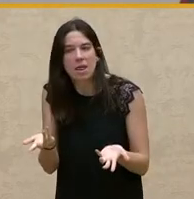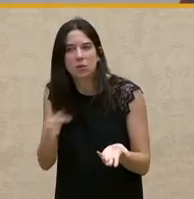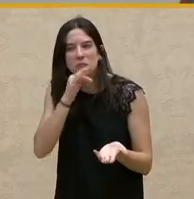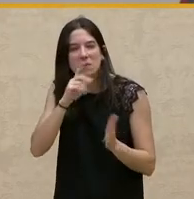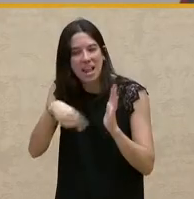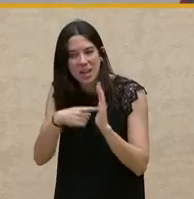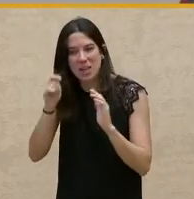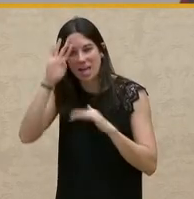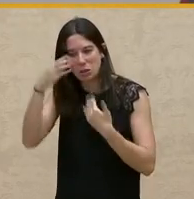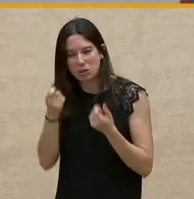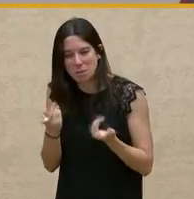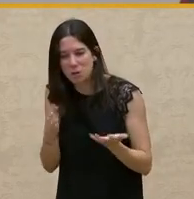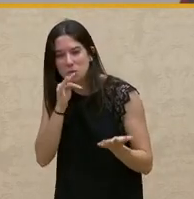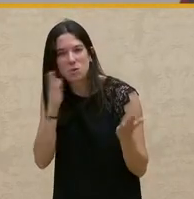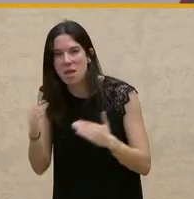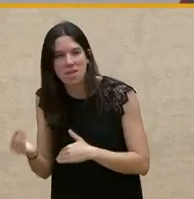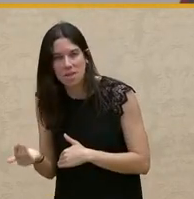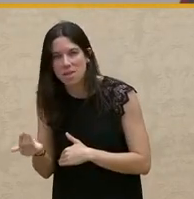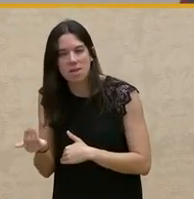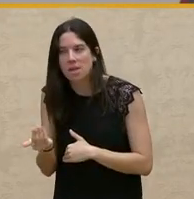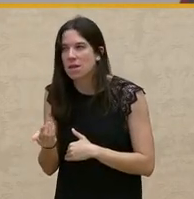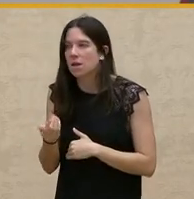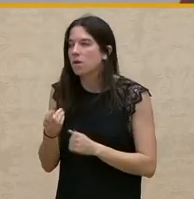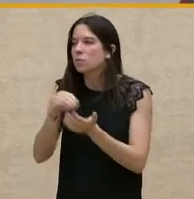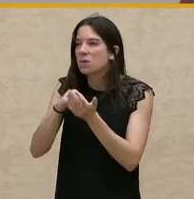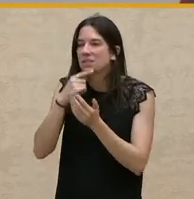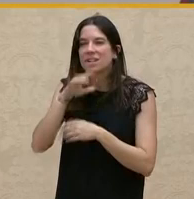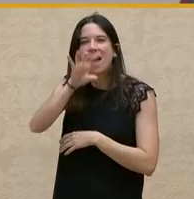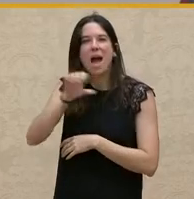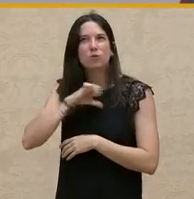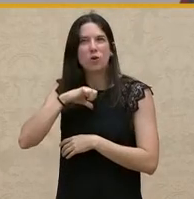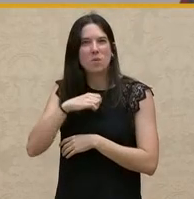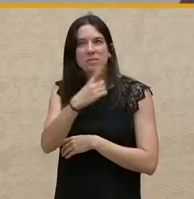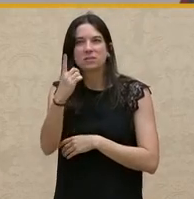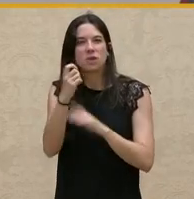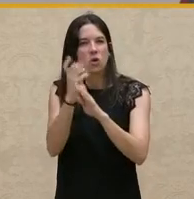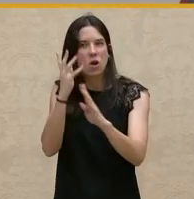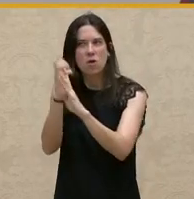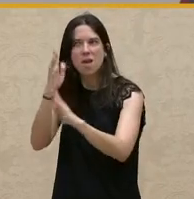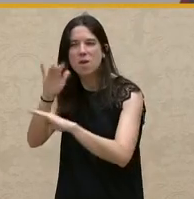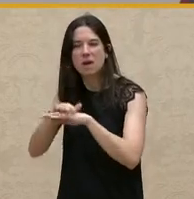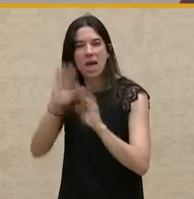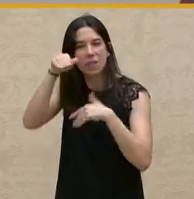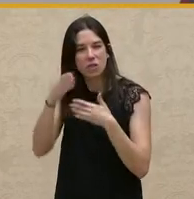atención temprana. Hay colas en muchas autonomías para acceder a la atención temprana. Cuando los